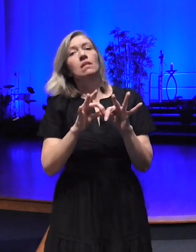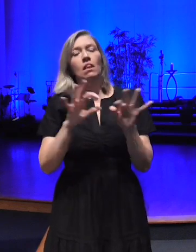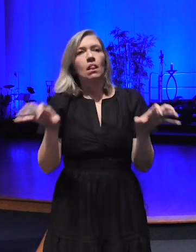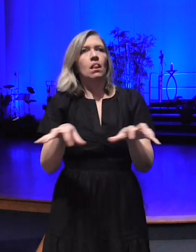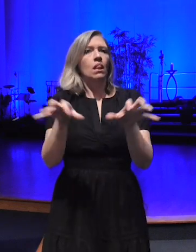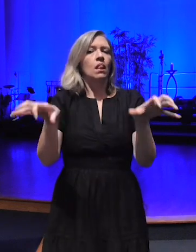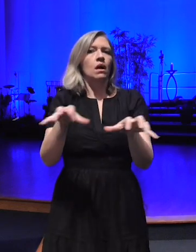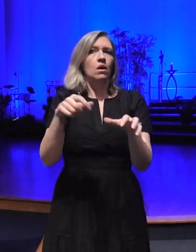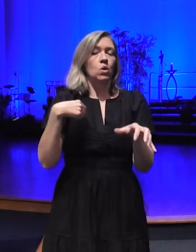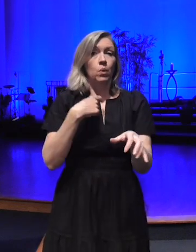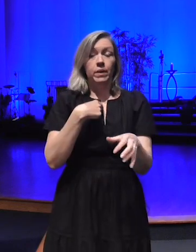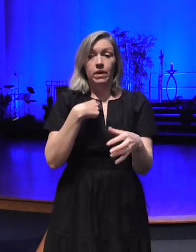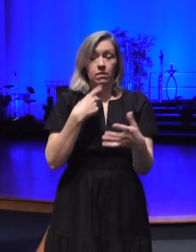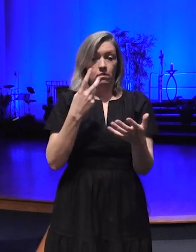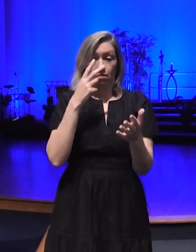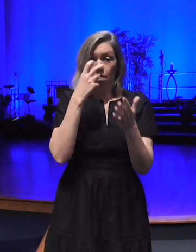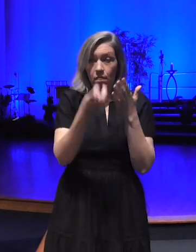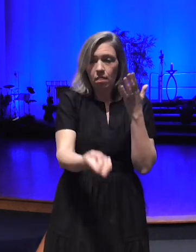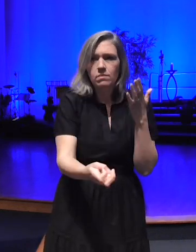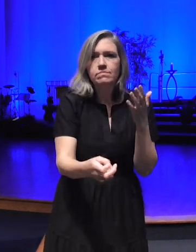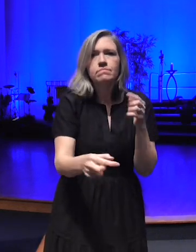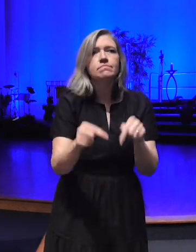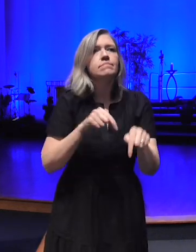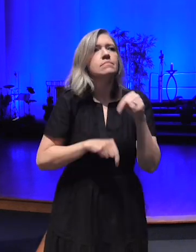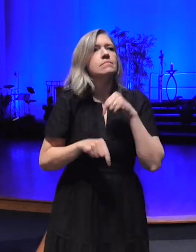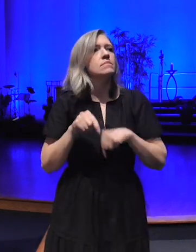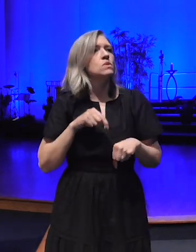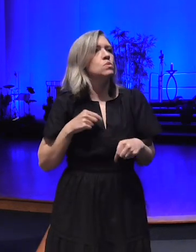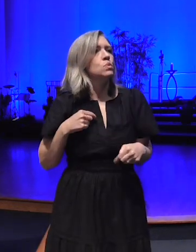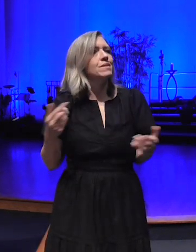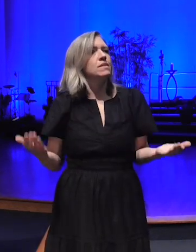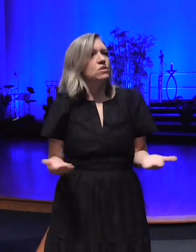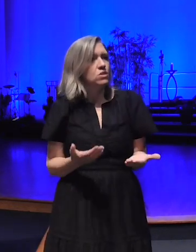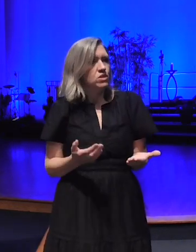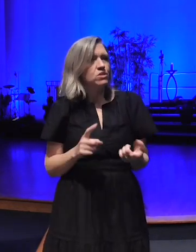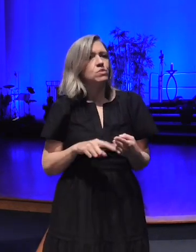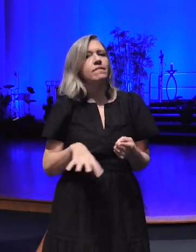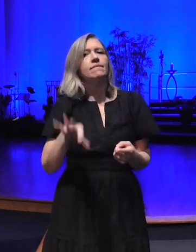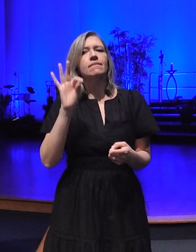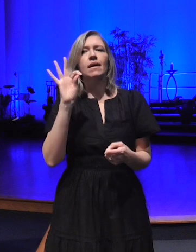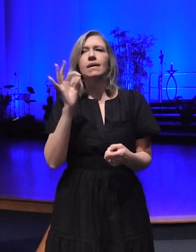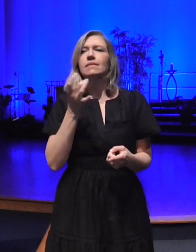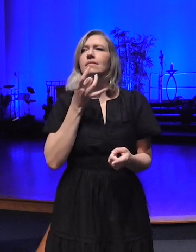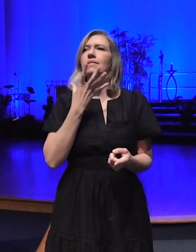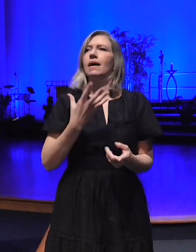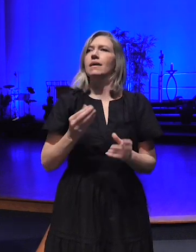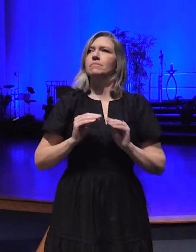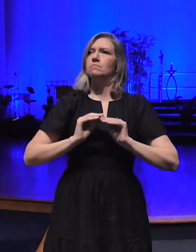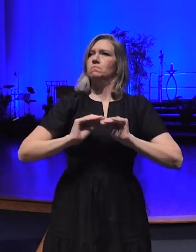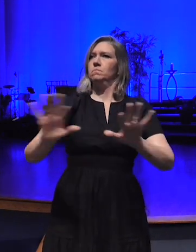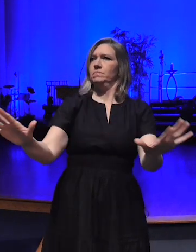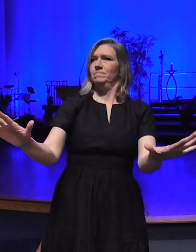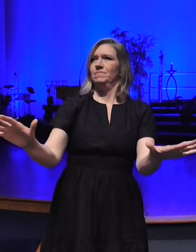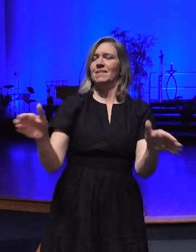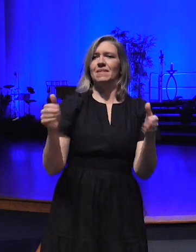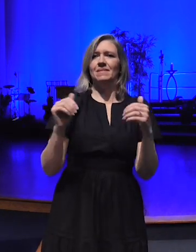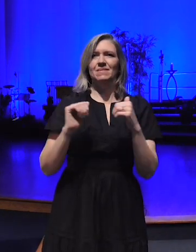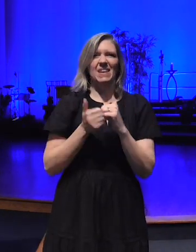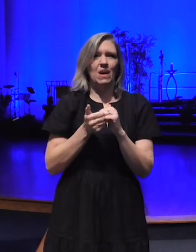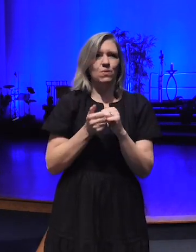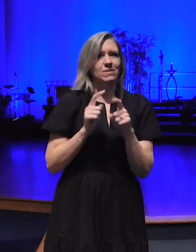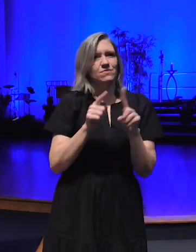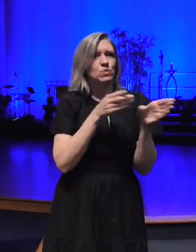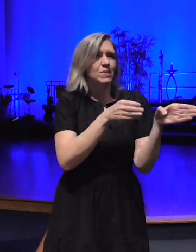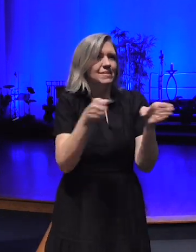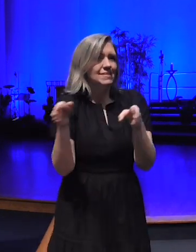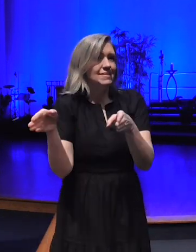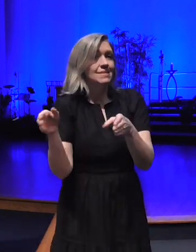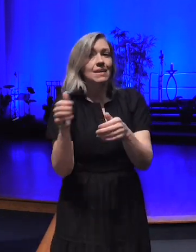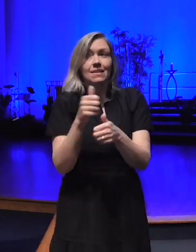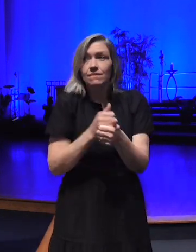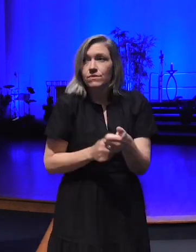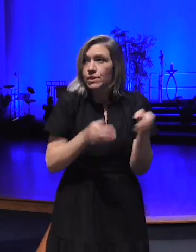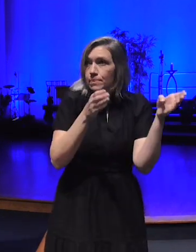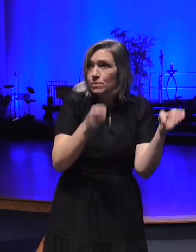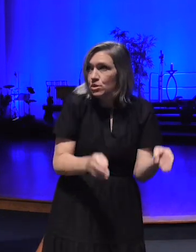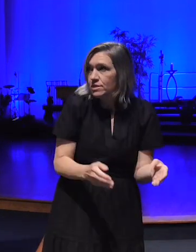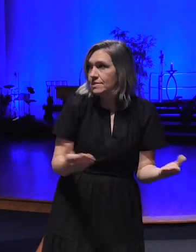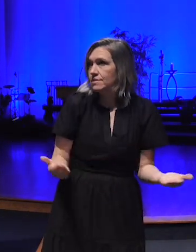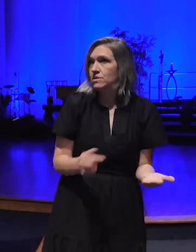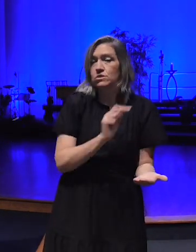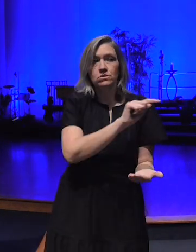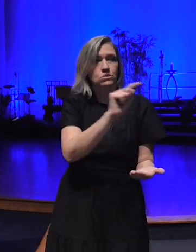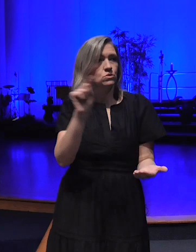para hacer es encontrar formas en las que nuestra luz pueda brillar. Cada persona aquí tendrá oportunidades cuando se vaya